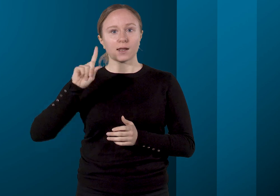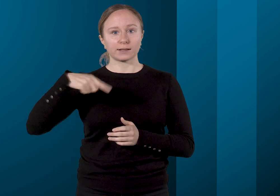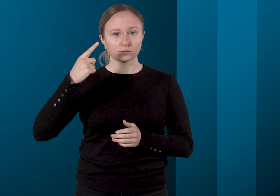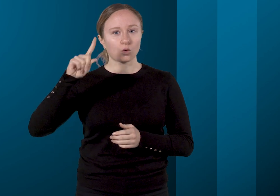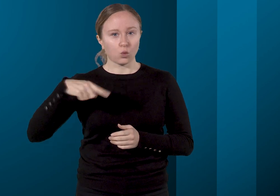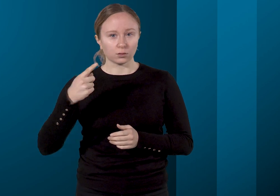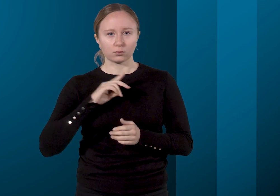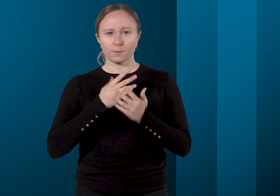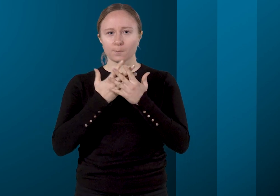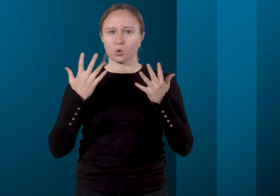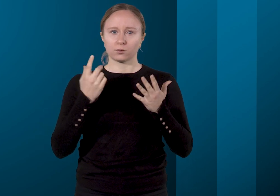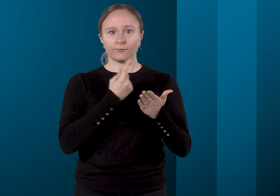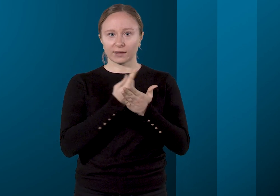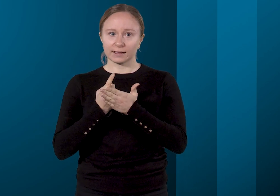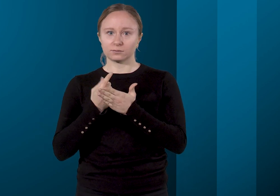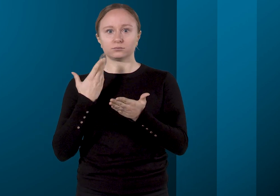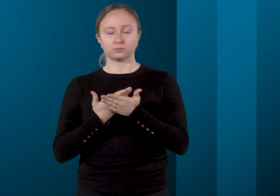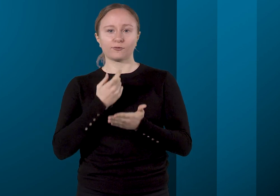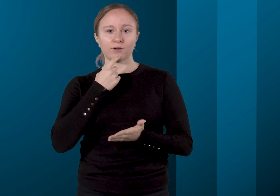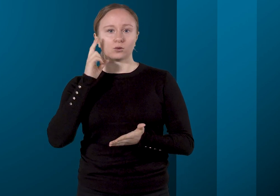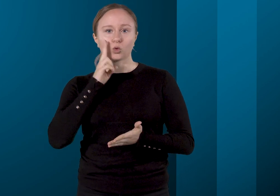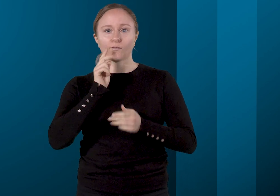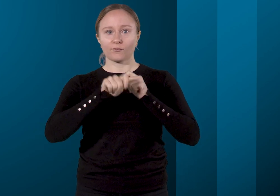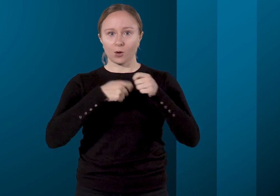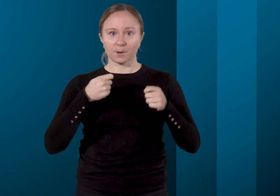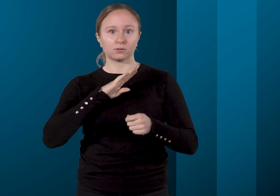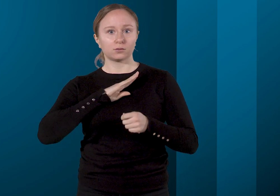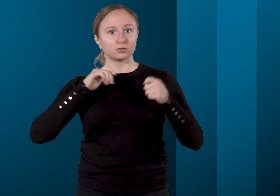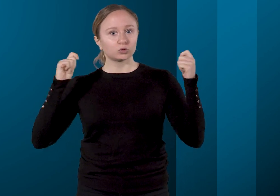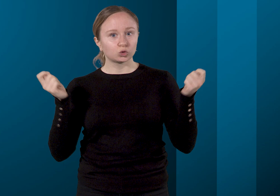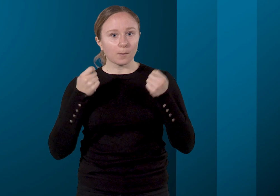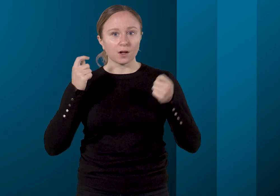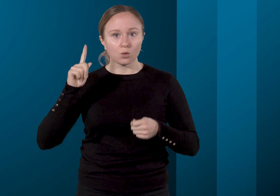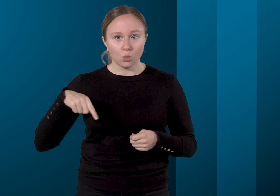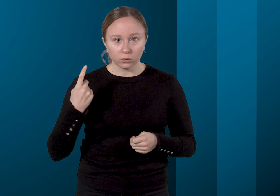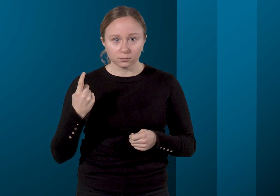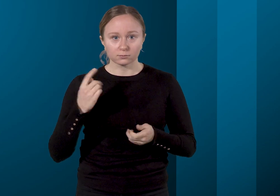Nästa år är på många sätt betydelsefullt, - eftersom det är Finlands Dövas Förbunds jubileumsår -